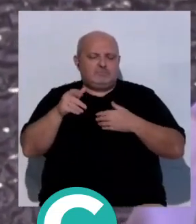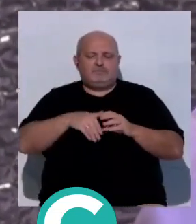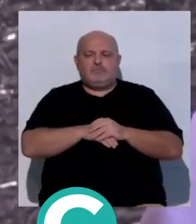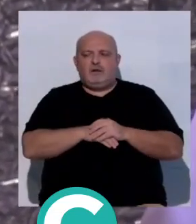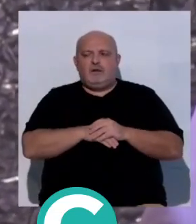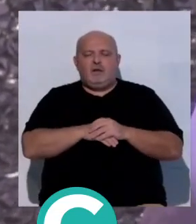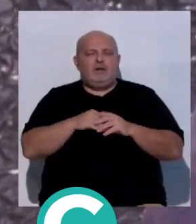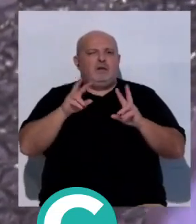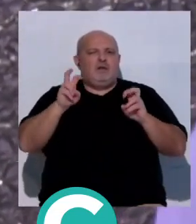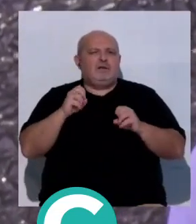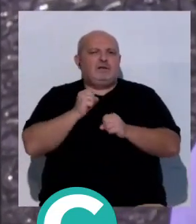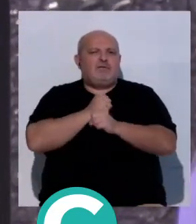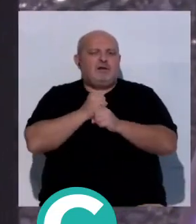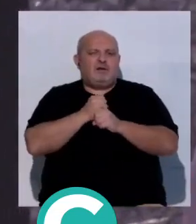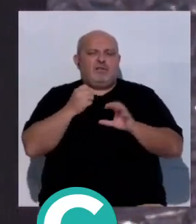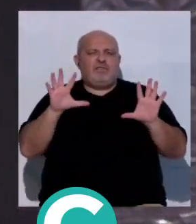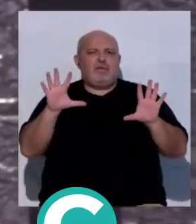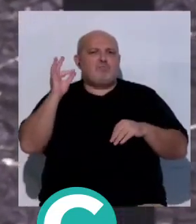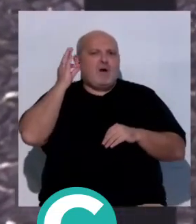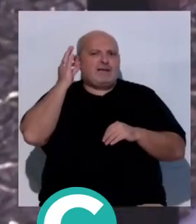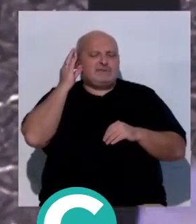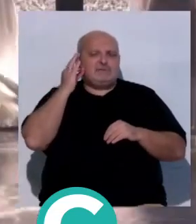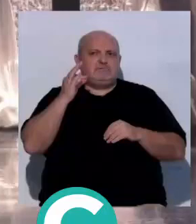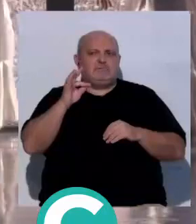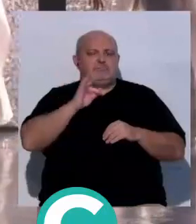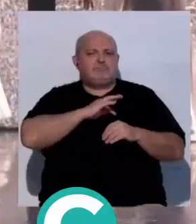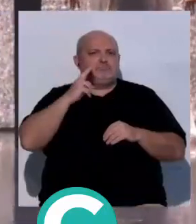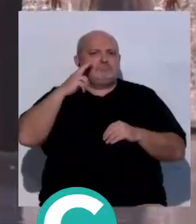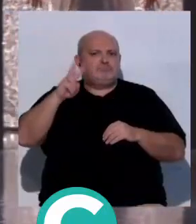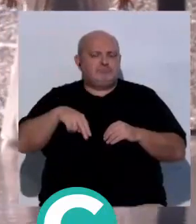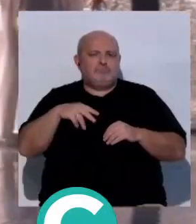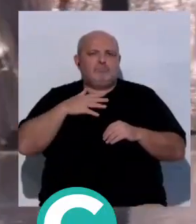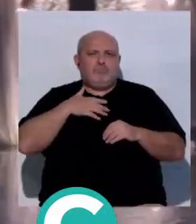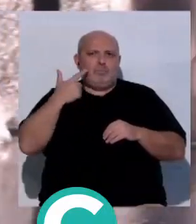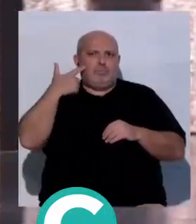una pieza con trabajo coral de 10 mujeres que ha obtenido el reconocimiento de relevancia nacional